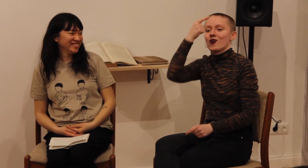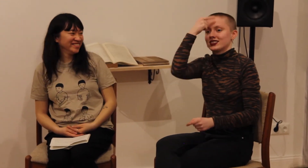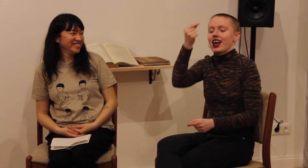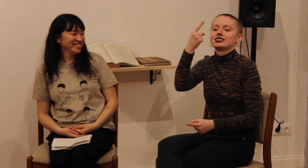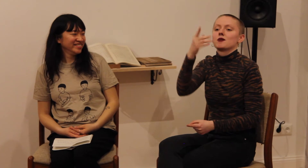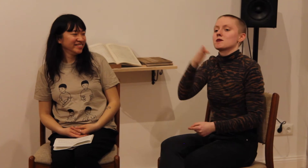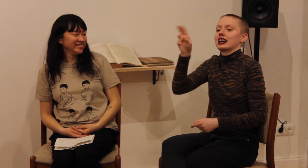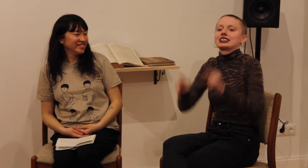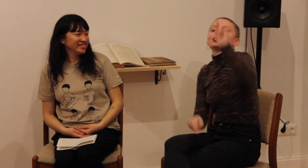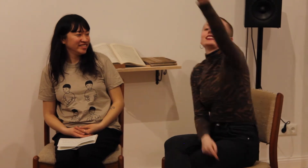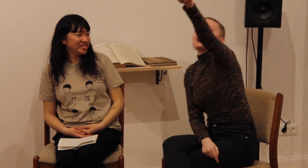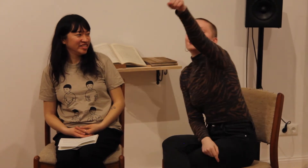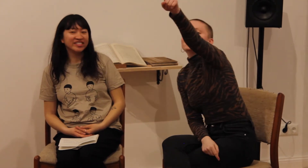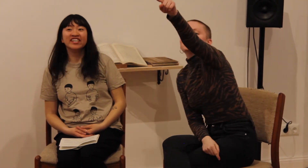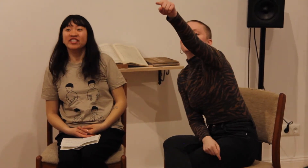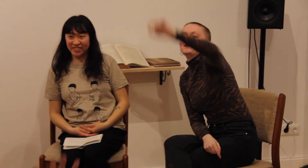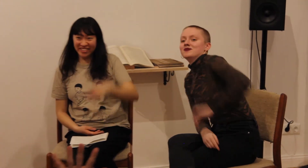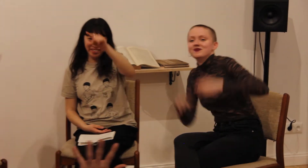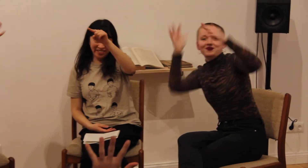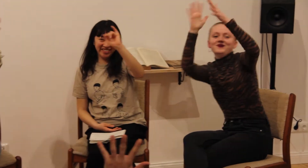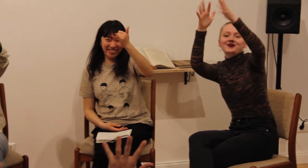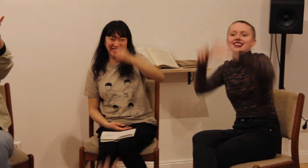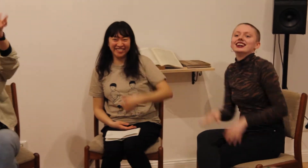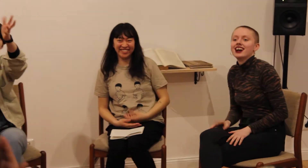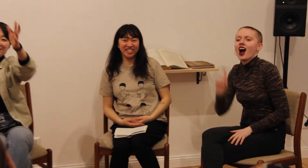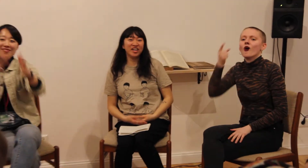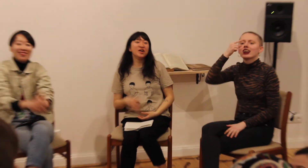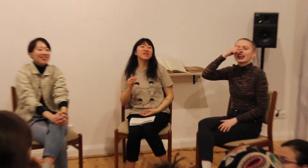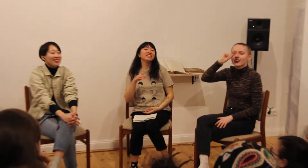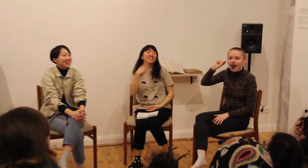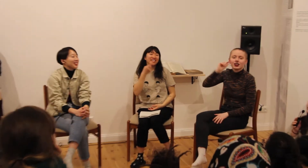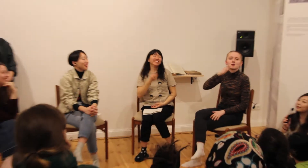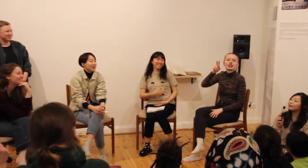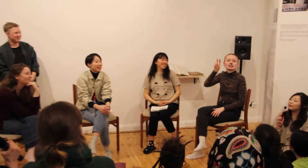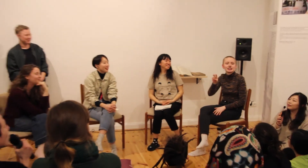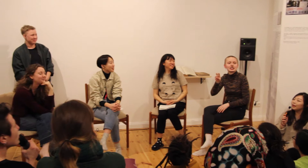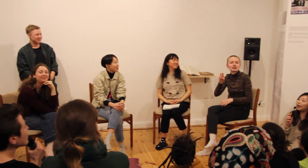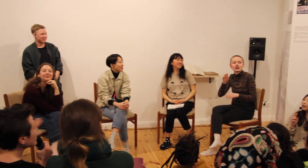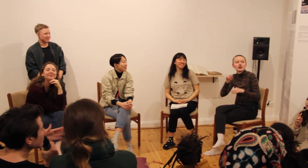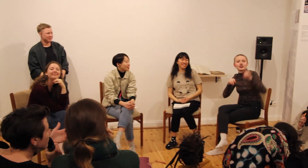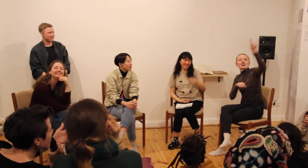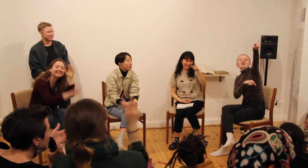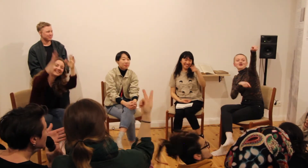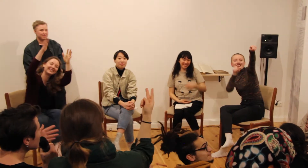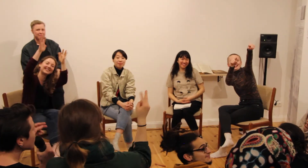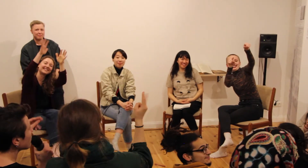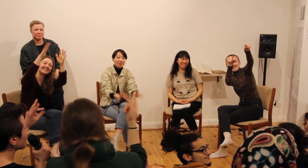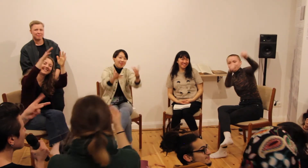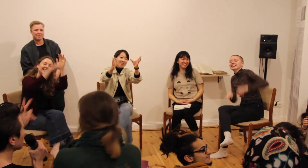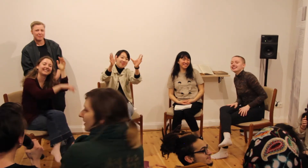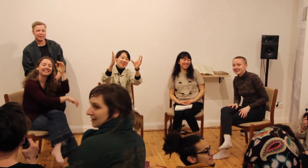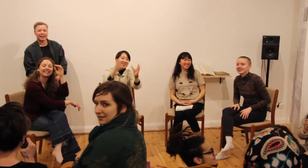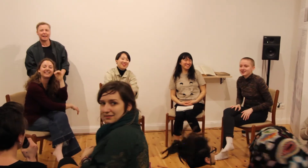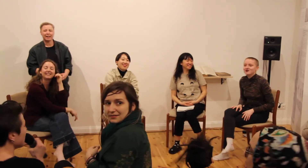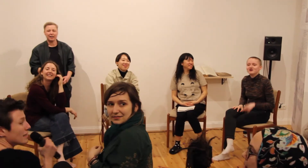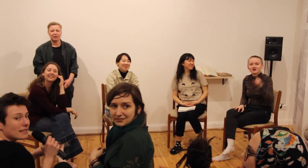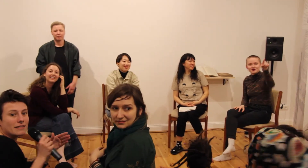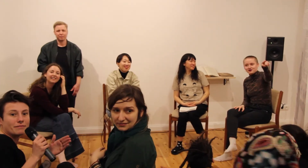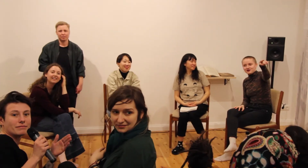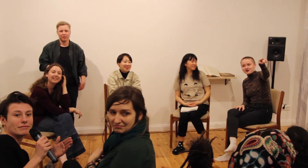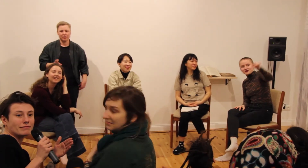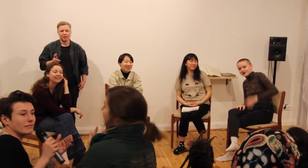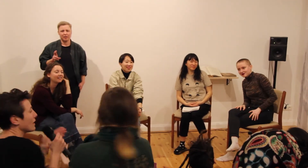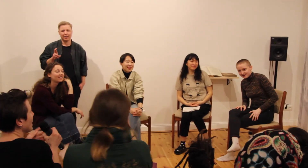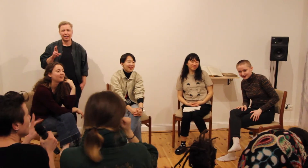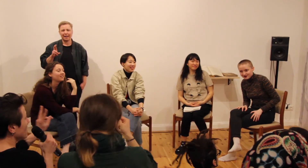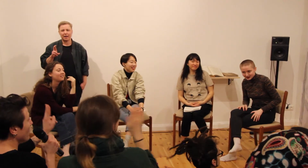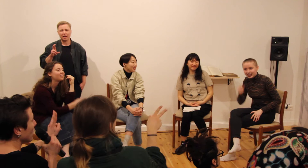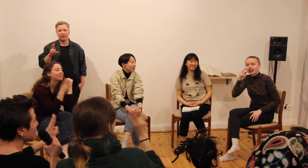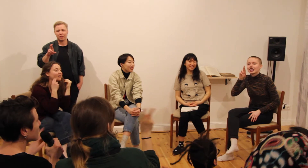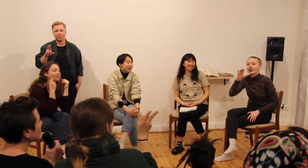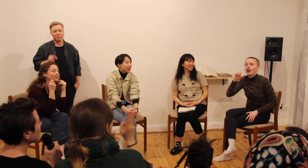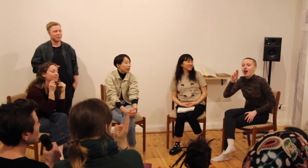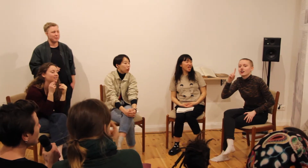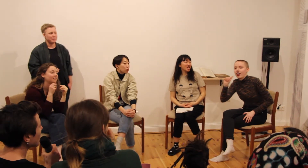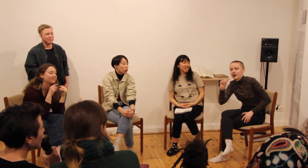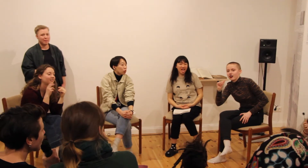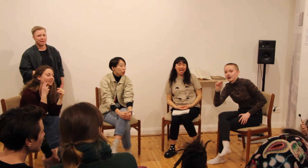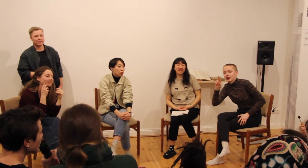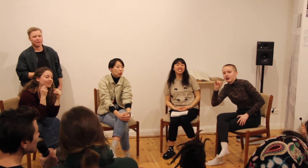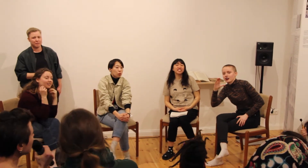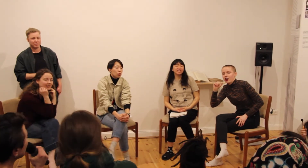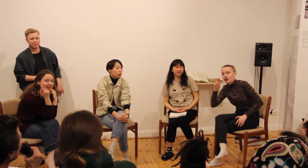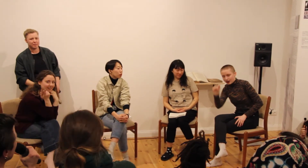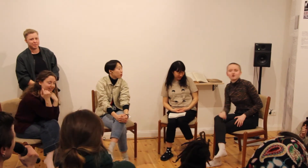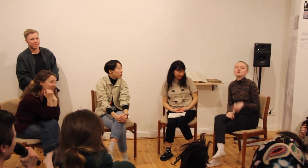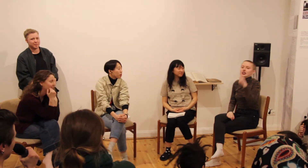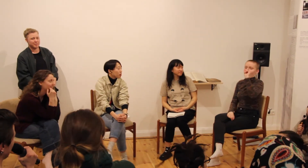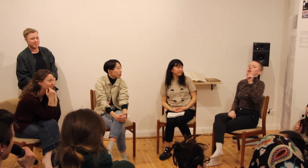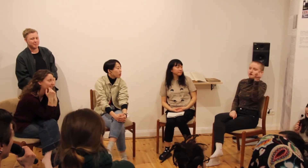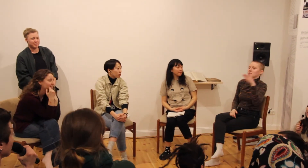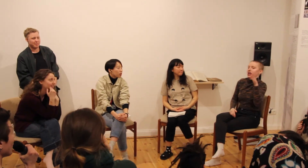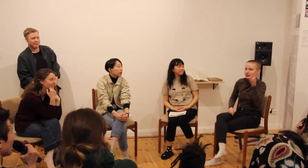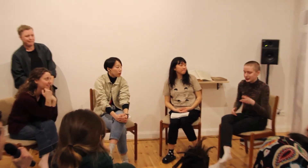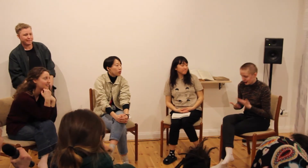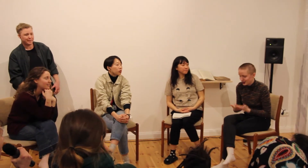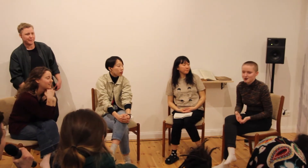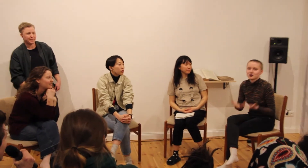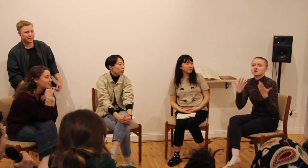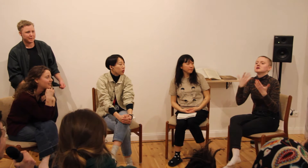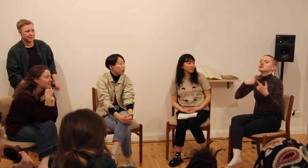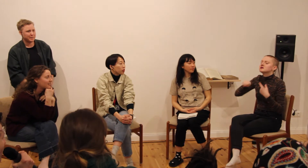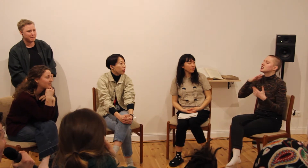Und auch Neli die dort hinten steht und die Recada